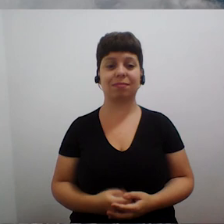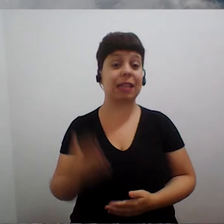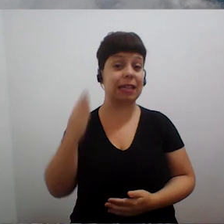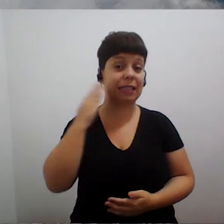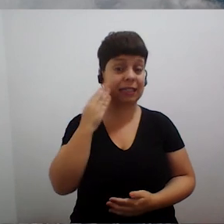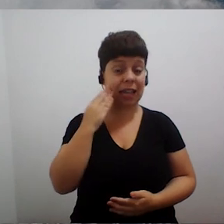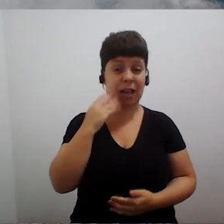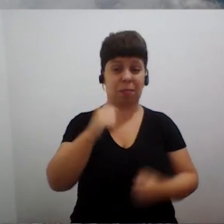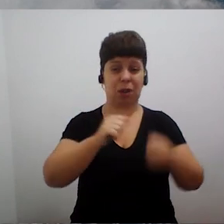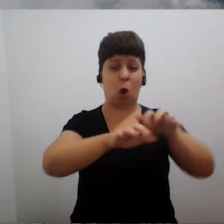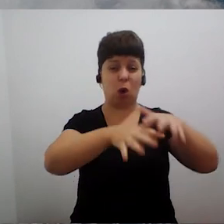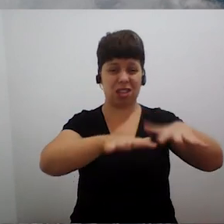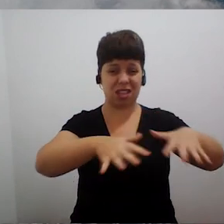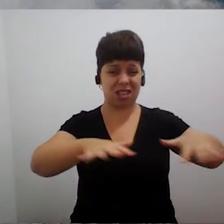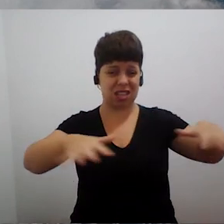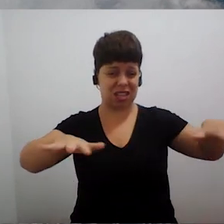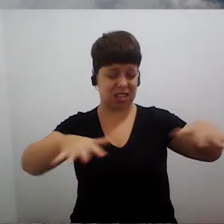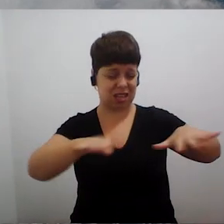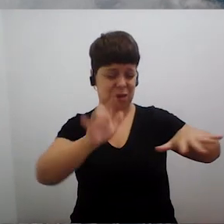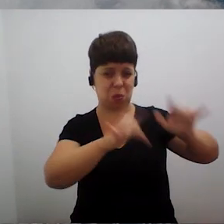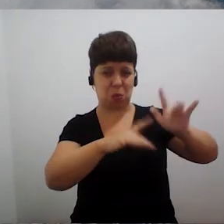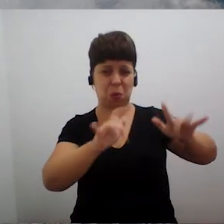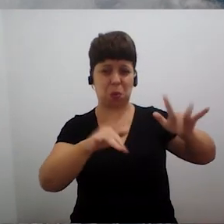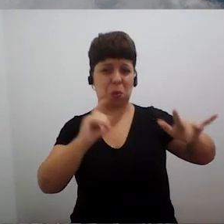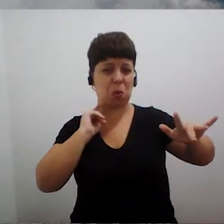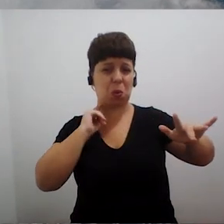Grande parte da poluição que os oceanos têm hoje,